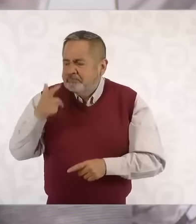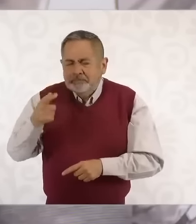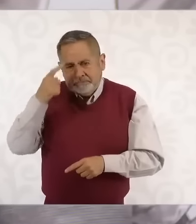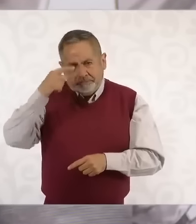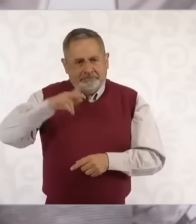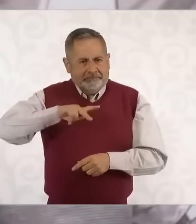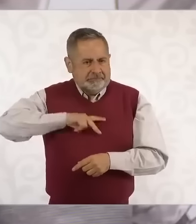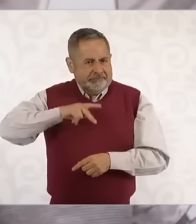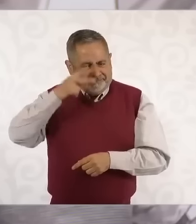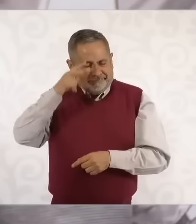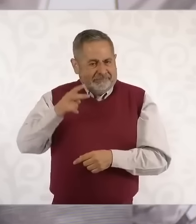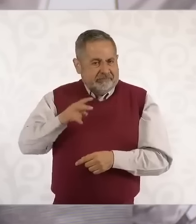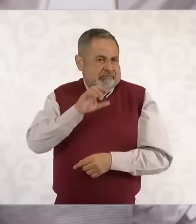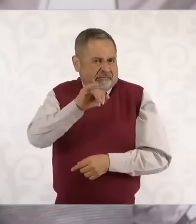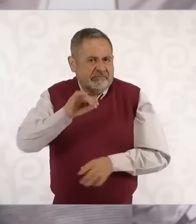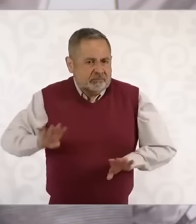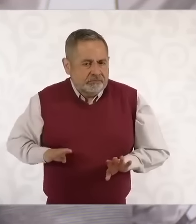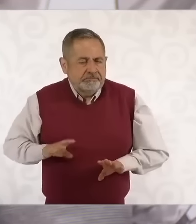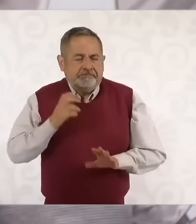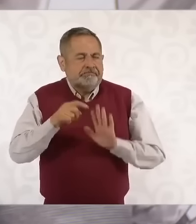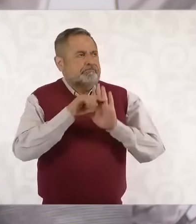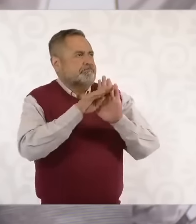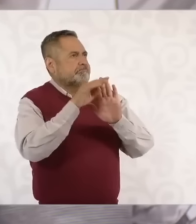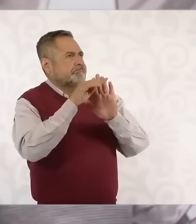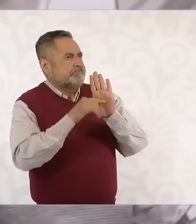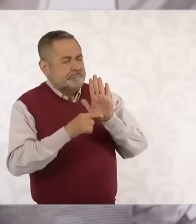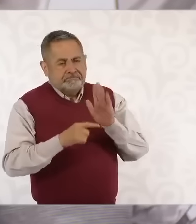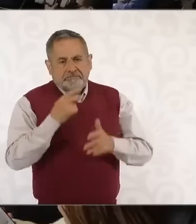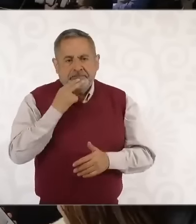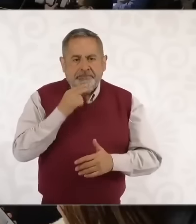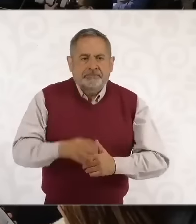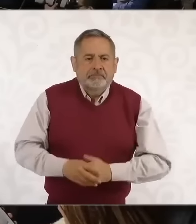y para nuestros socios y por qué vale la pena fortalecerlo. Con la conclusión de la revisión